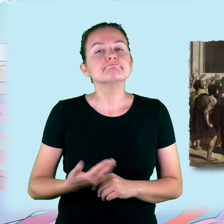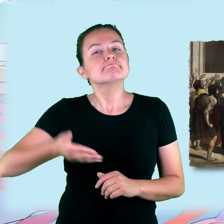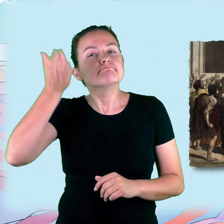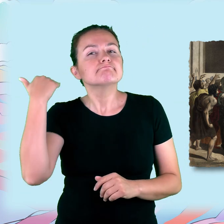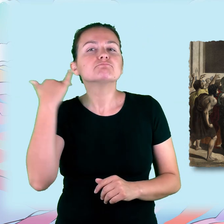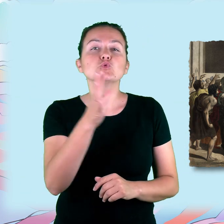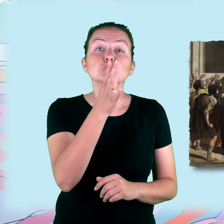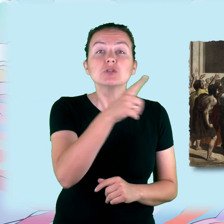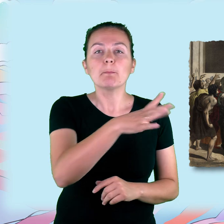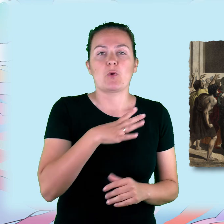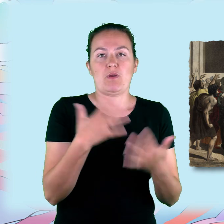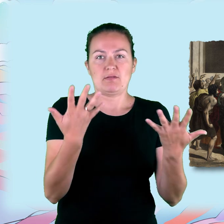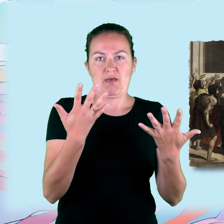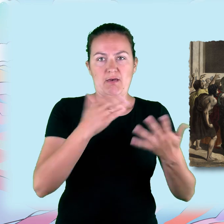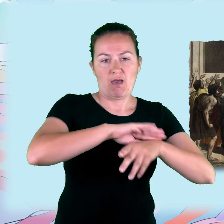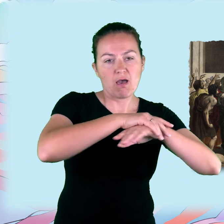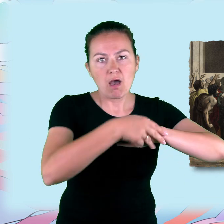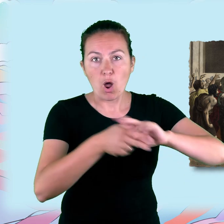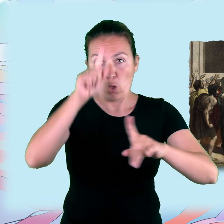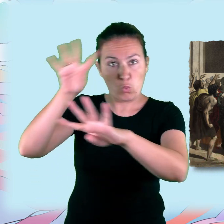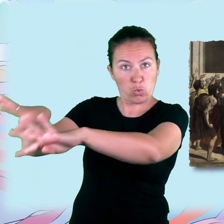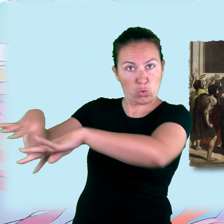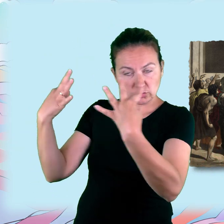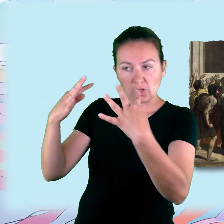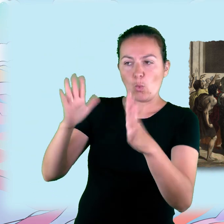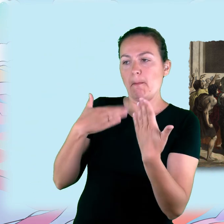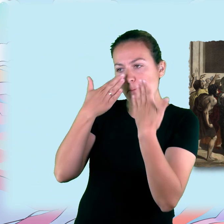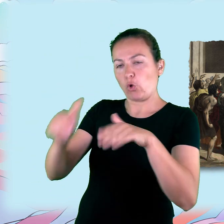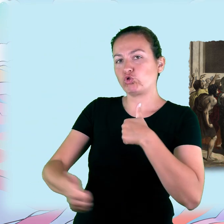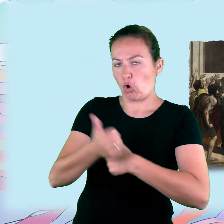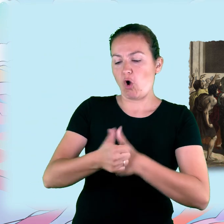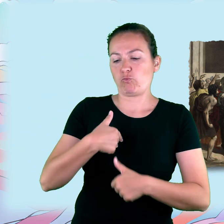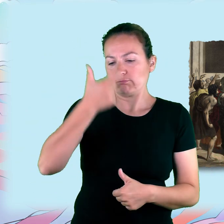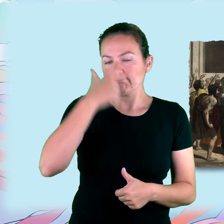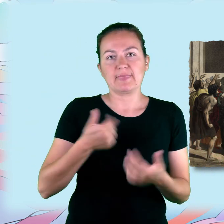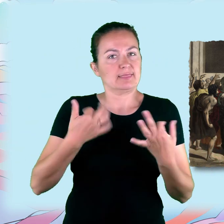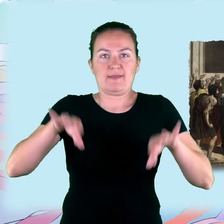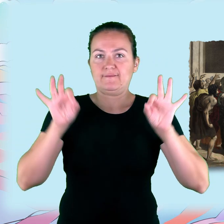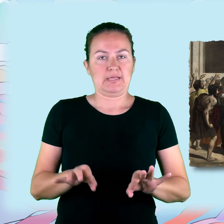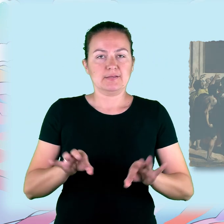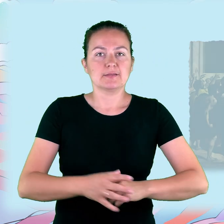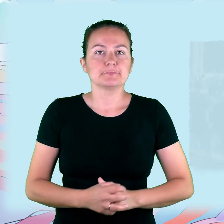Dawniej Żydzi myli ręce przy innych osobach, żeby pokazać, że są niewinni.